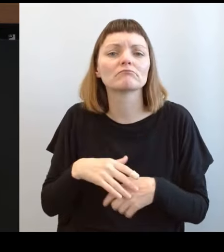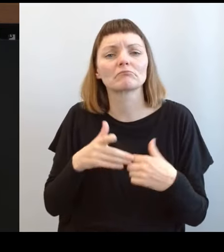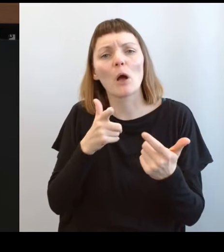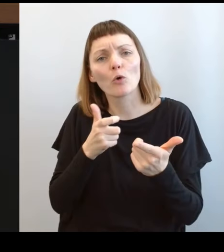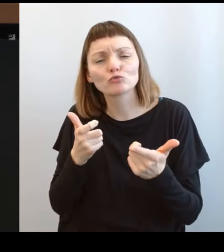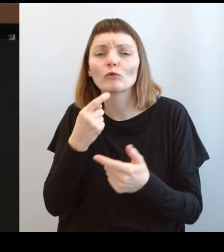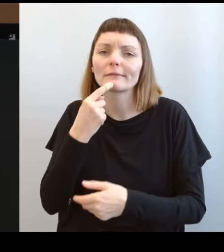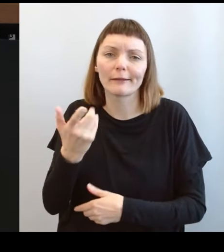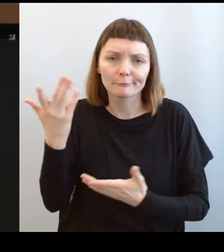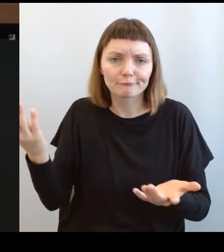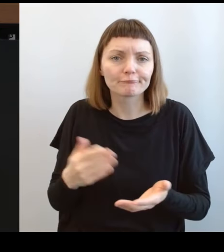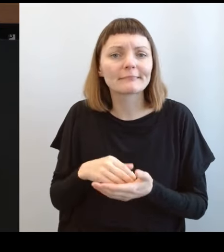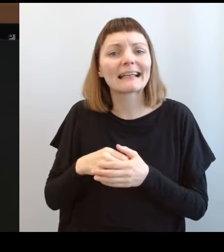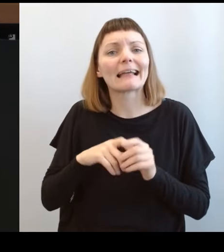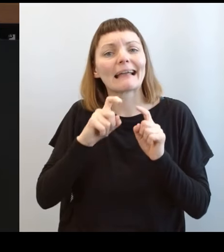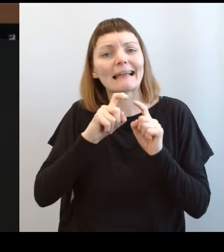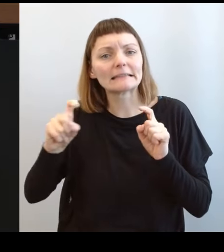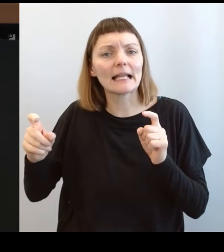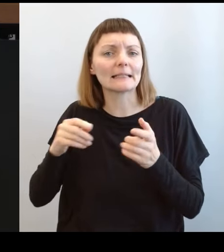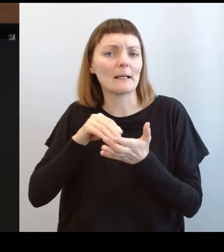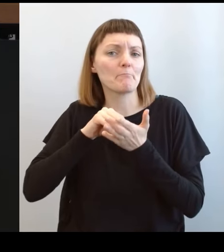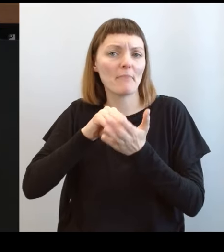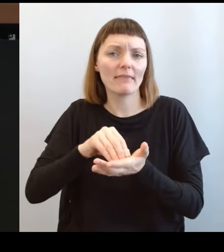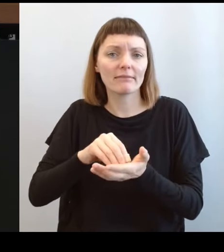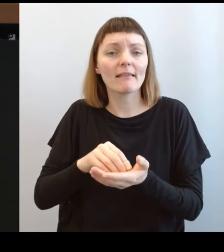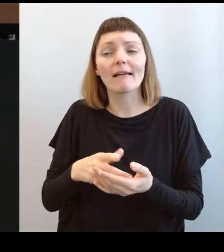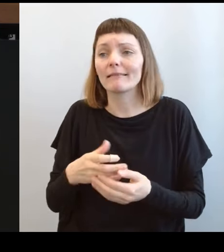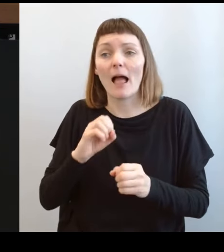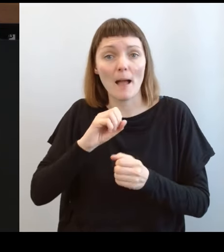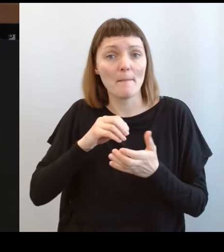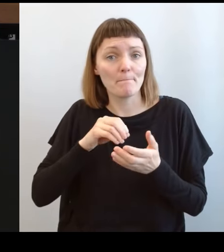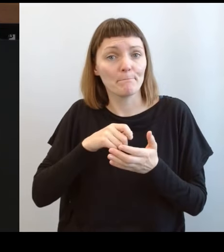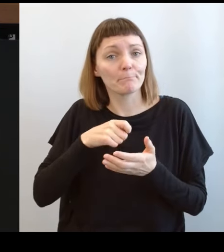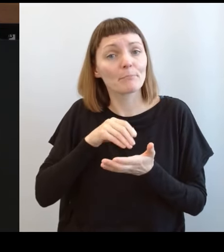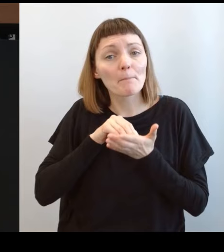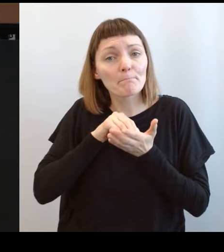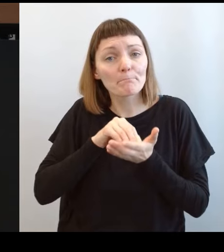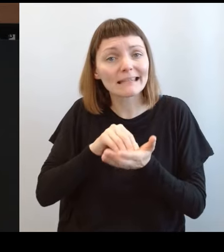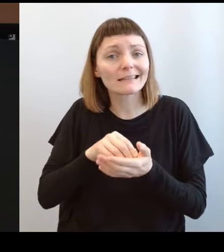Sie haben aber weder gesagt, wie Sie es machen wollen, noch was sie machen wollen. Und Sie haben noch nicht mal sich